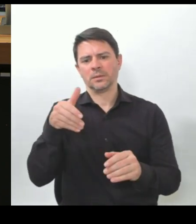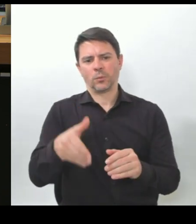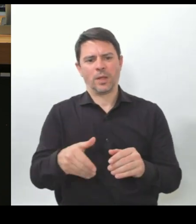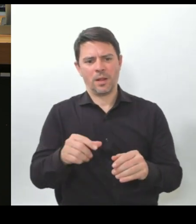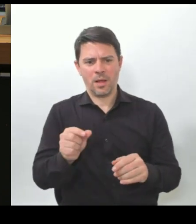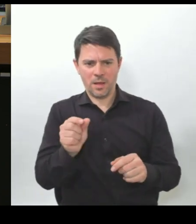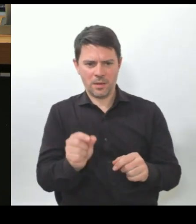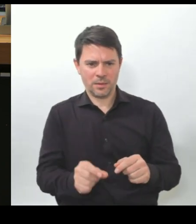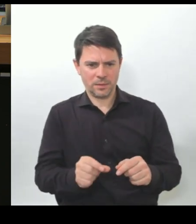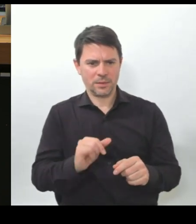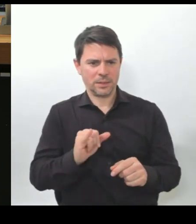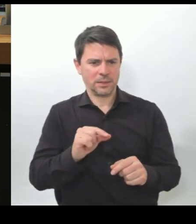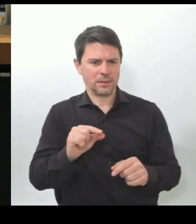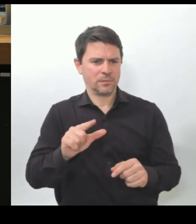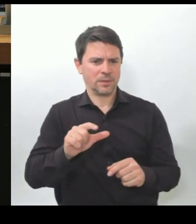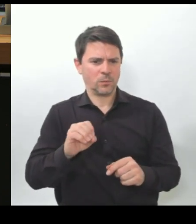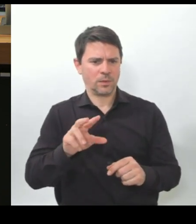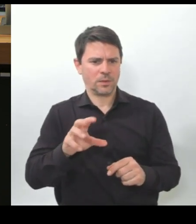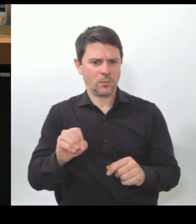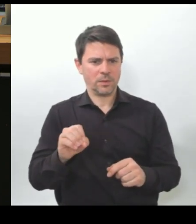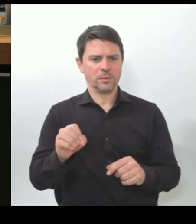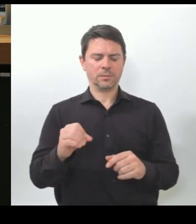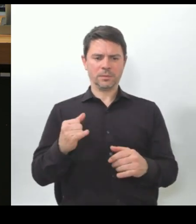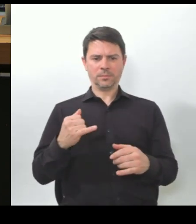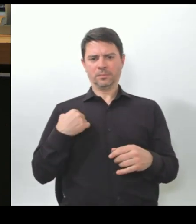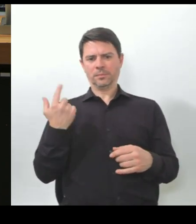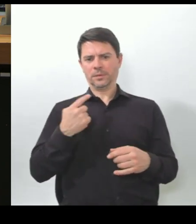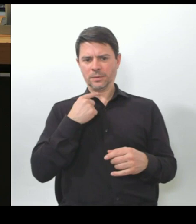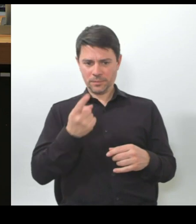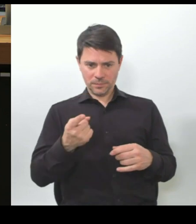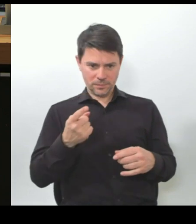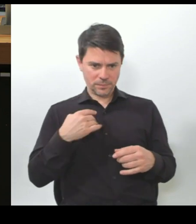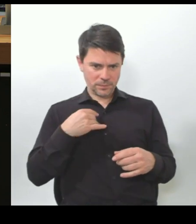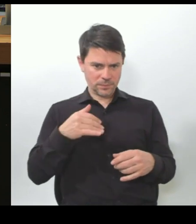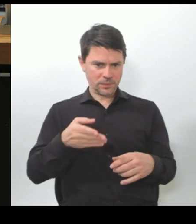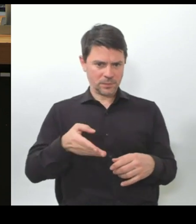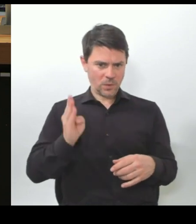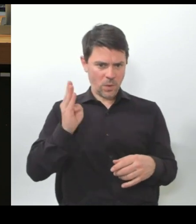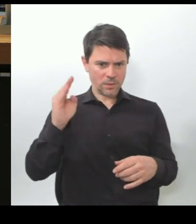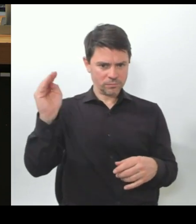dem I-2030 auf? Dazu gibt es leider noch kein gemeinsames Bekenntnis dieser Koalition.